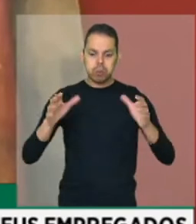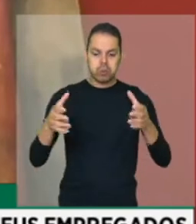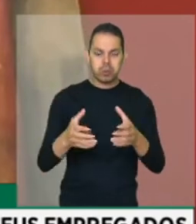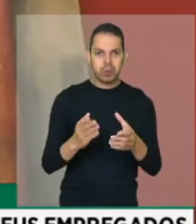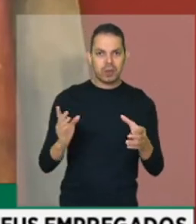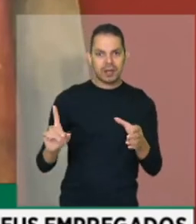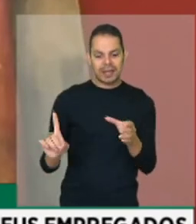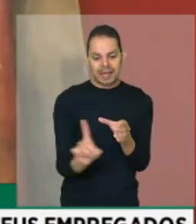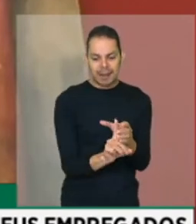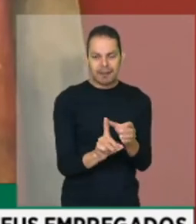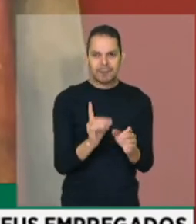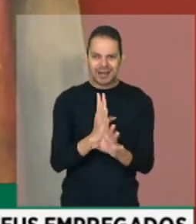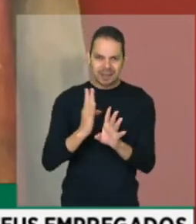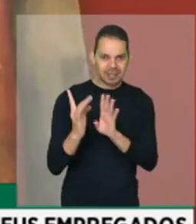QUEREM ENTRAR PARA FURAR A FILA, DEPUTADO SOLLA. ESSES